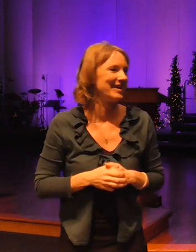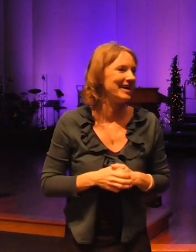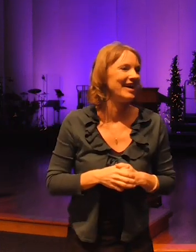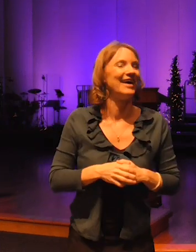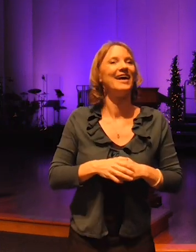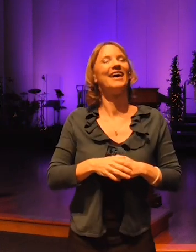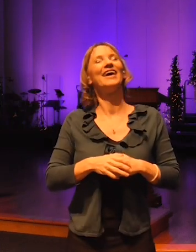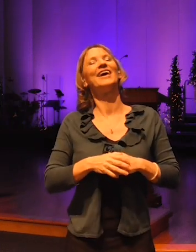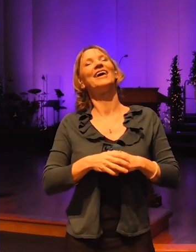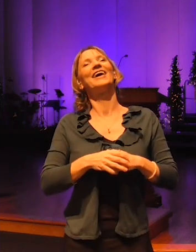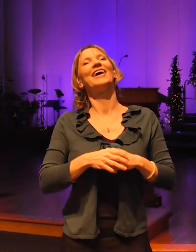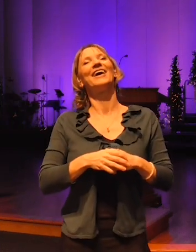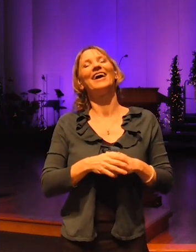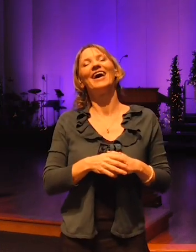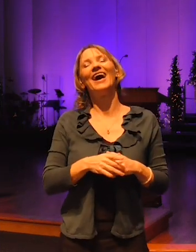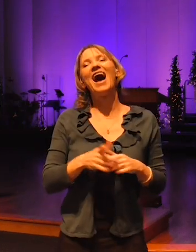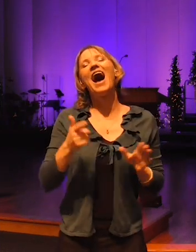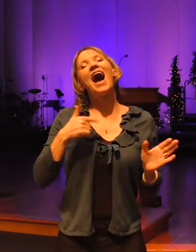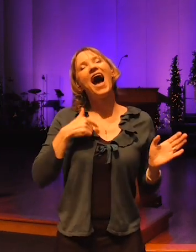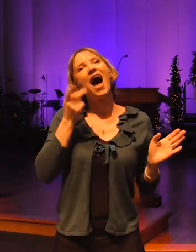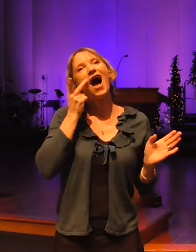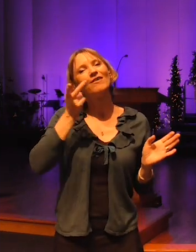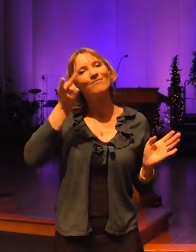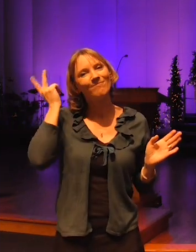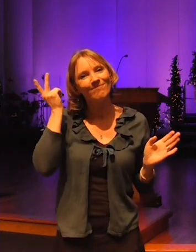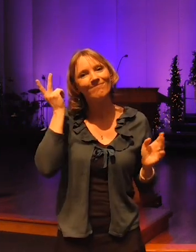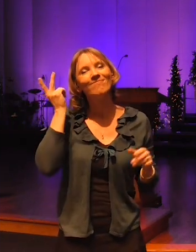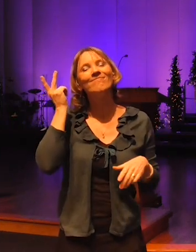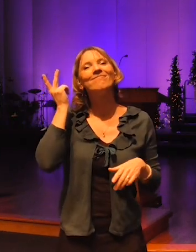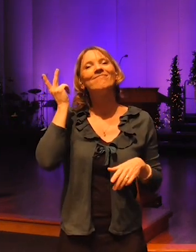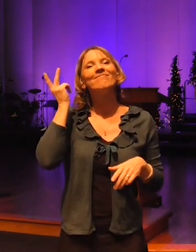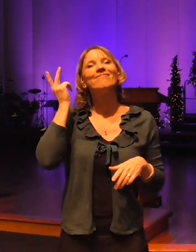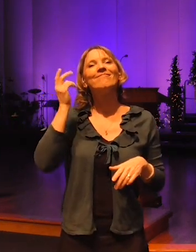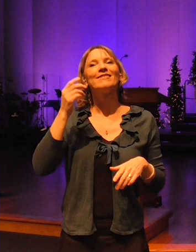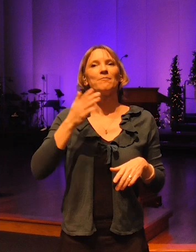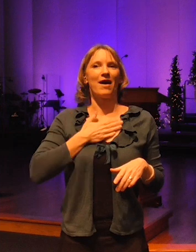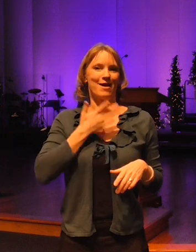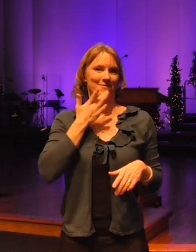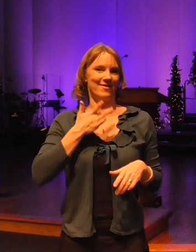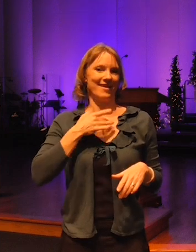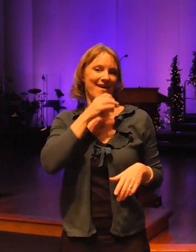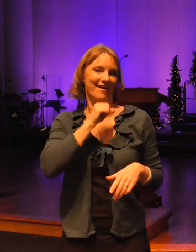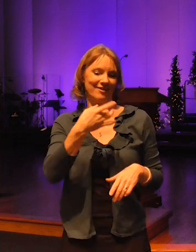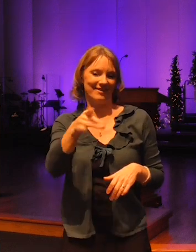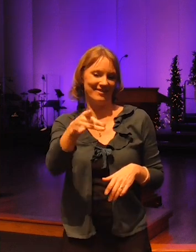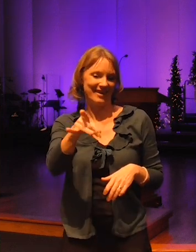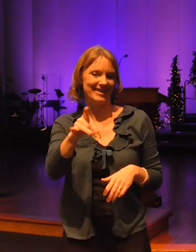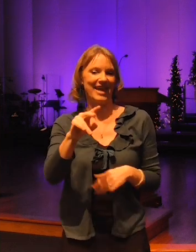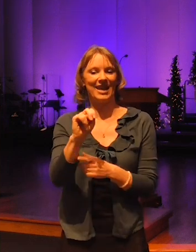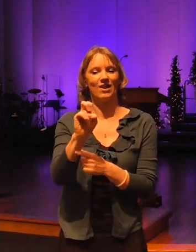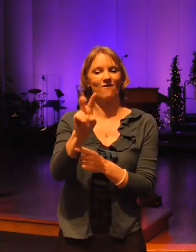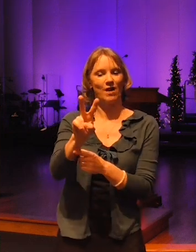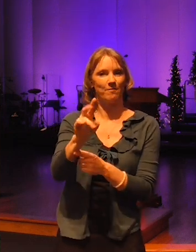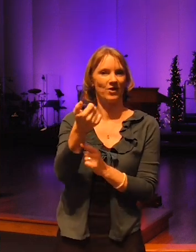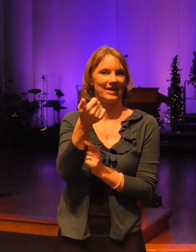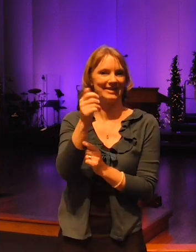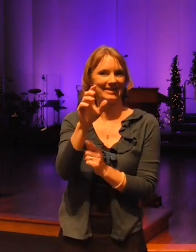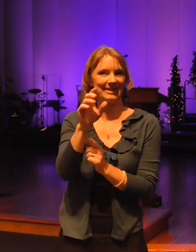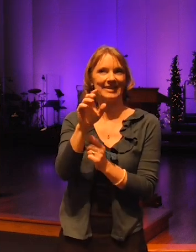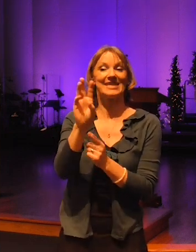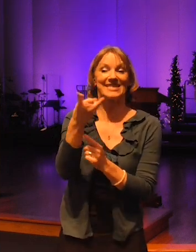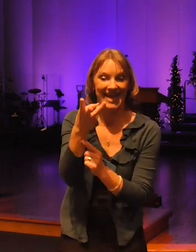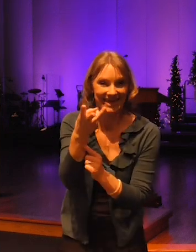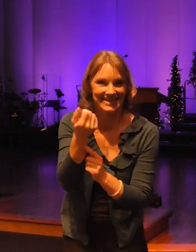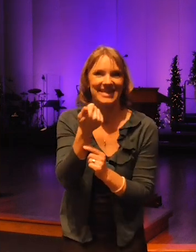y yo, recuerdo que era mi cumpleaños número 18, eh, era el 6 de noviembre de 1998 y todo lo que quería hacer